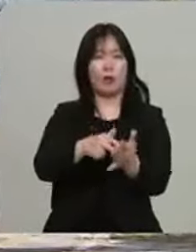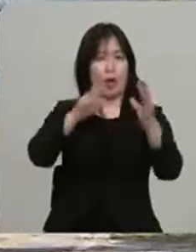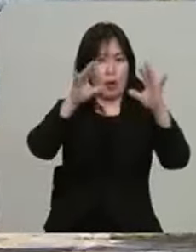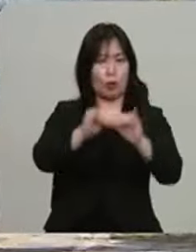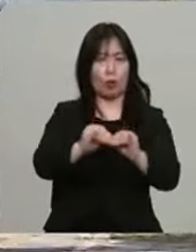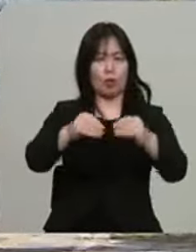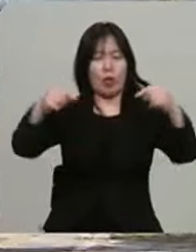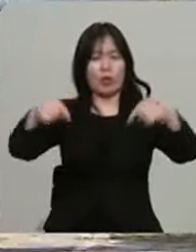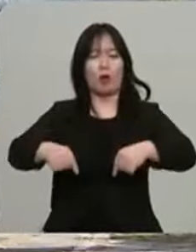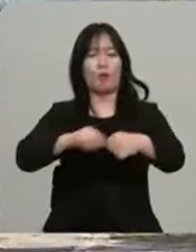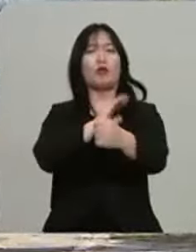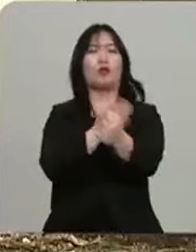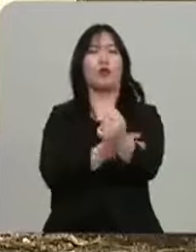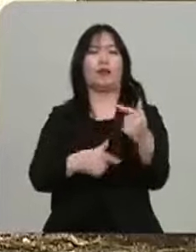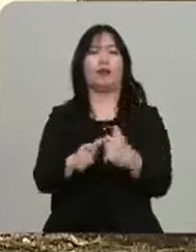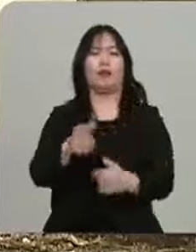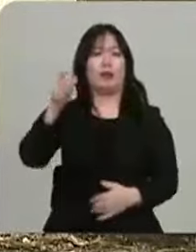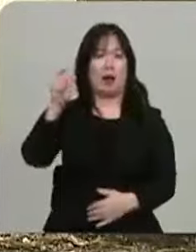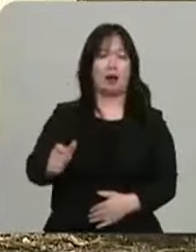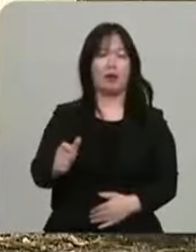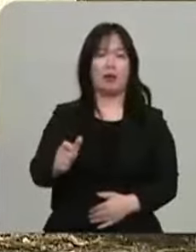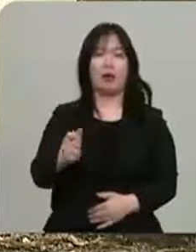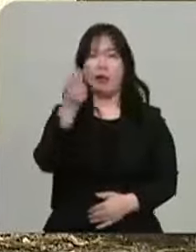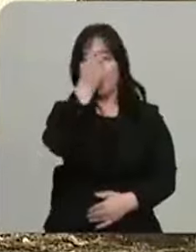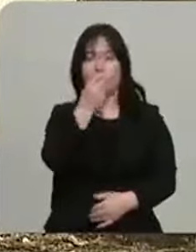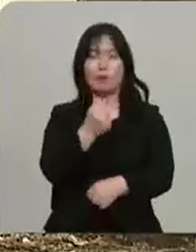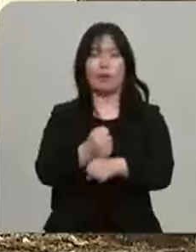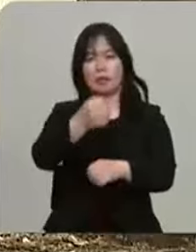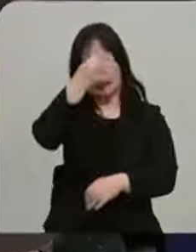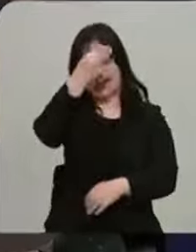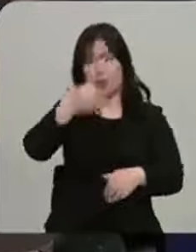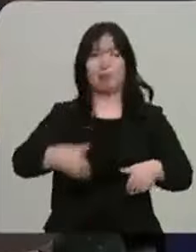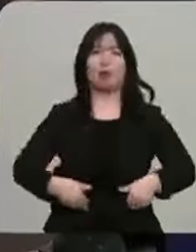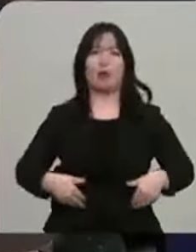협의 권한 강화 등 감시 견제 기능이 중요해졌습니다.